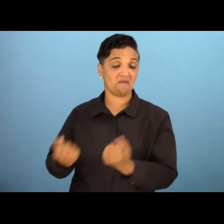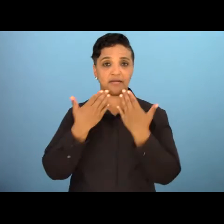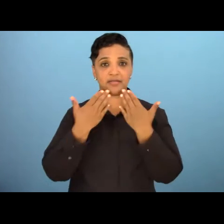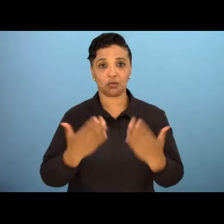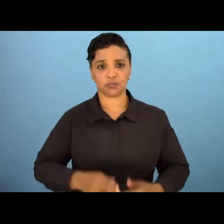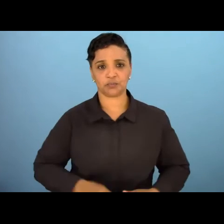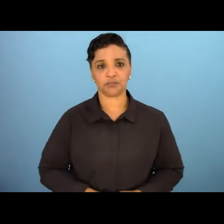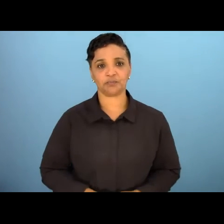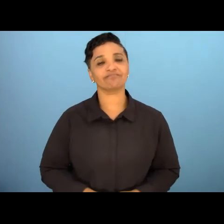Gracias.